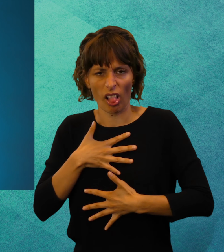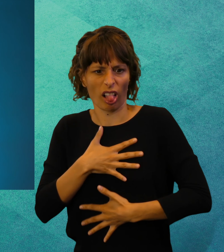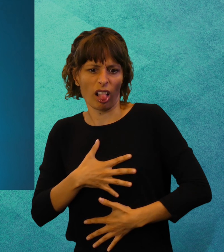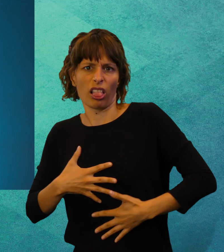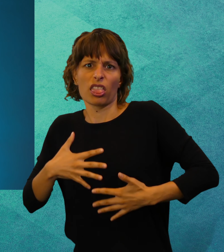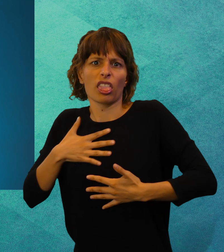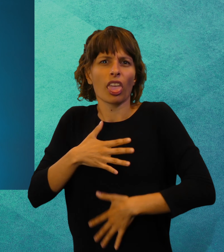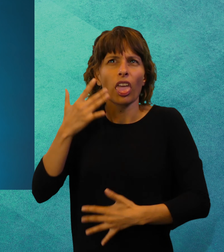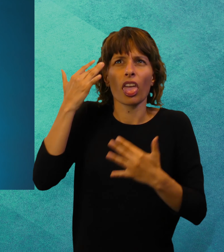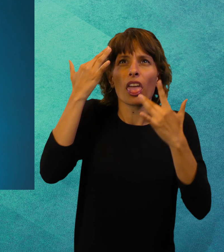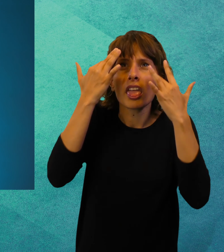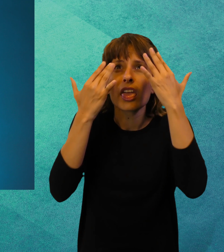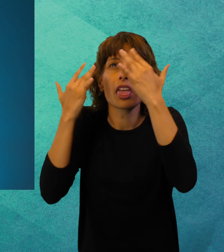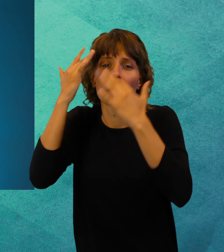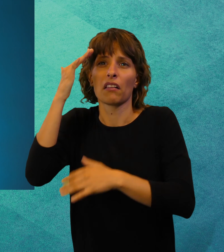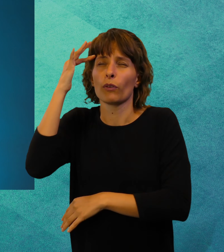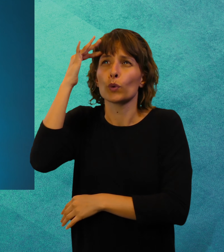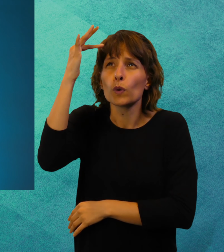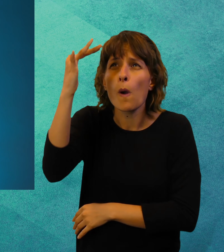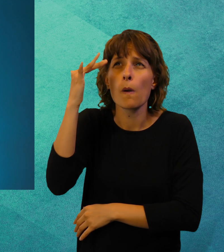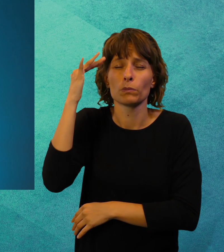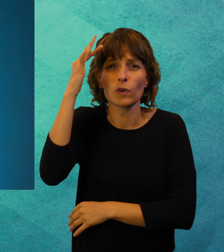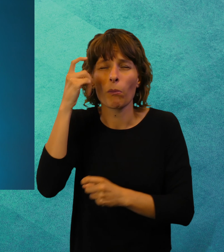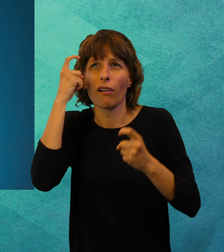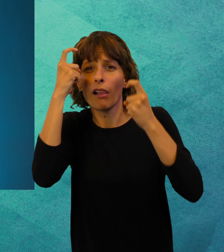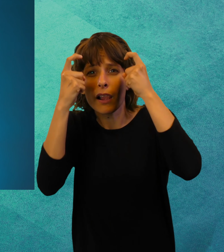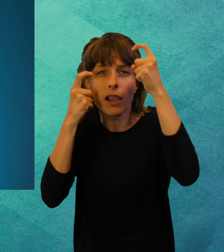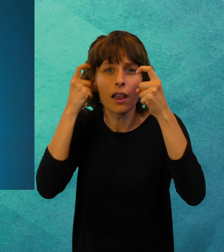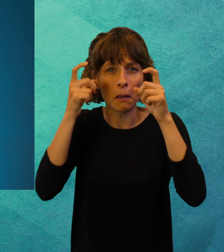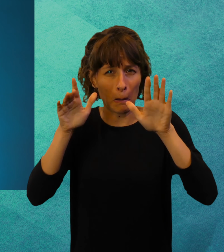gevoel in je lijf en in je hoofd en nare dromen en je voelt je bang. En al dat soort dingen. Nou